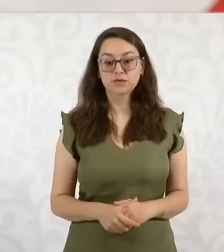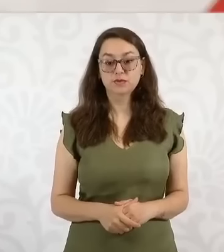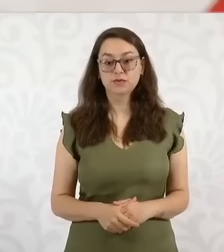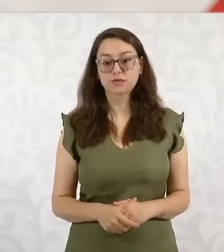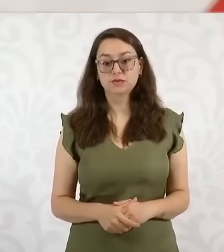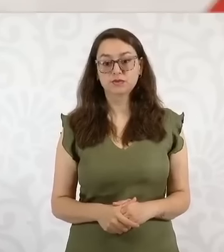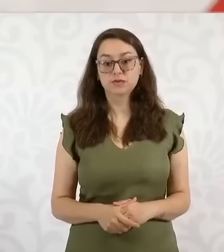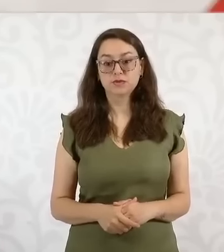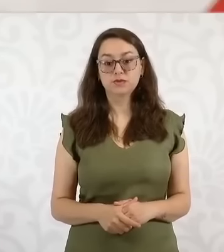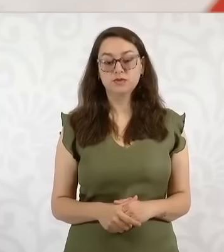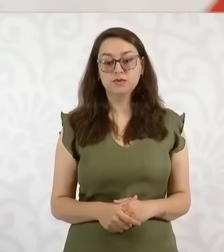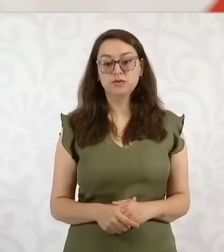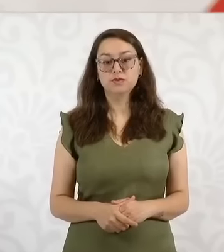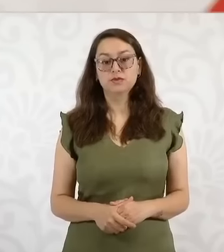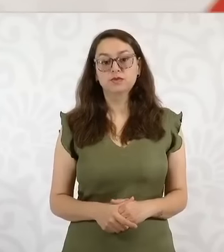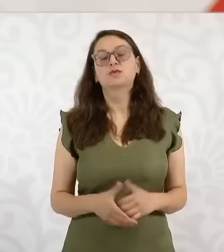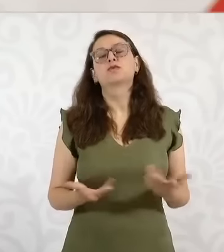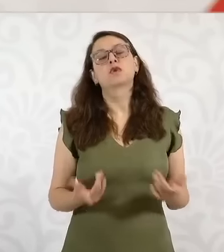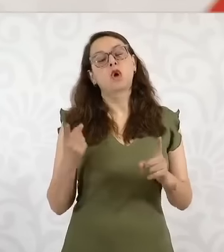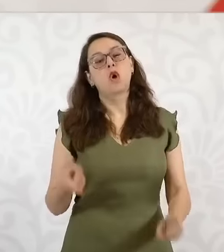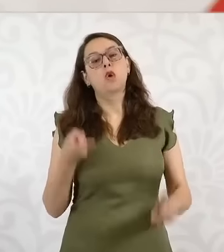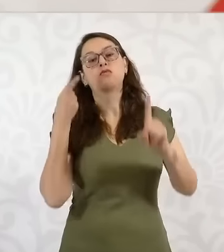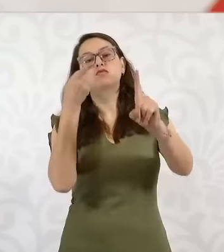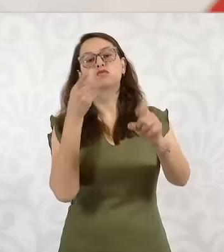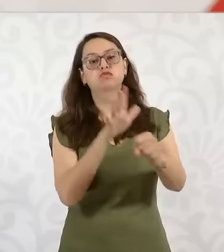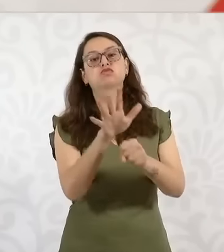objetivo? Y así lo ha planteado la Secretaría de Medio Ambiente. El objetivo final es la limpieza